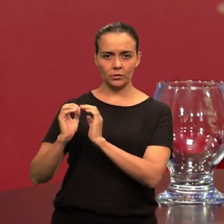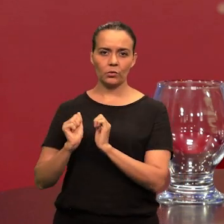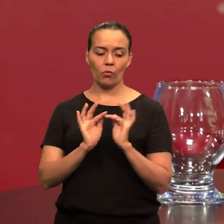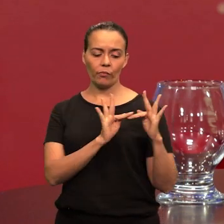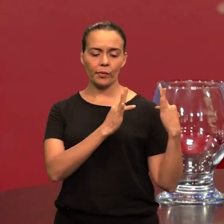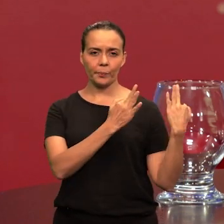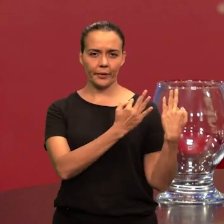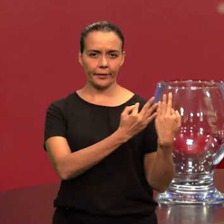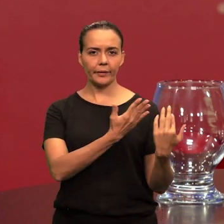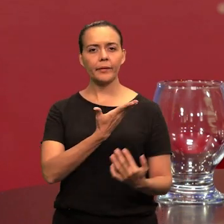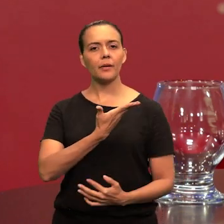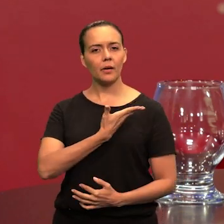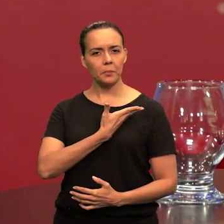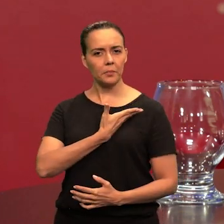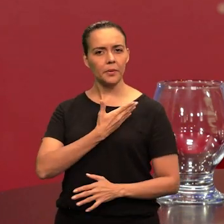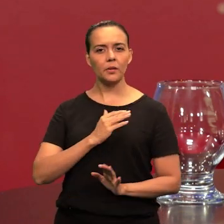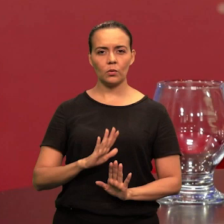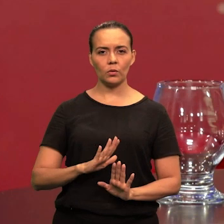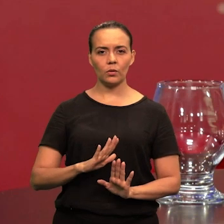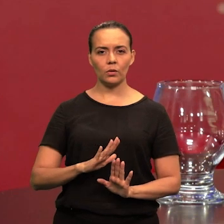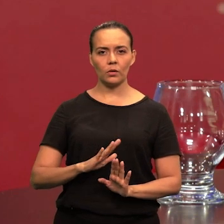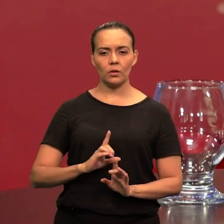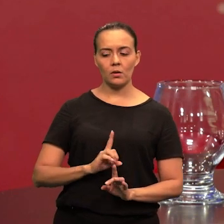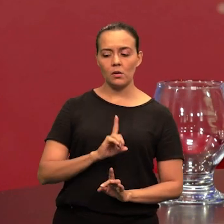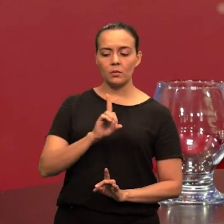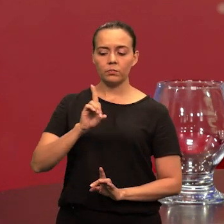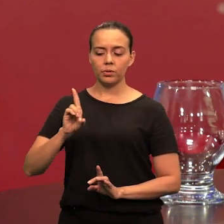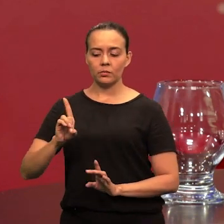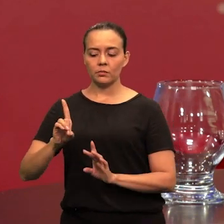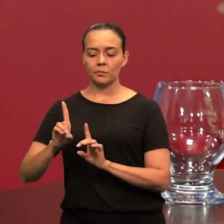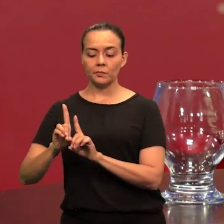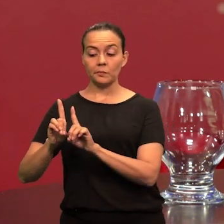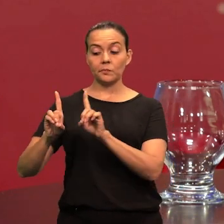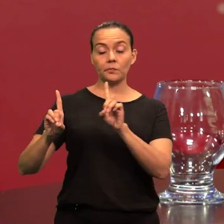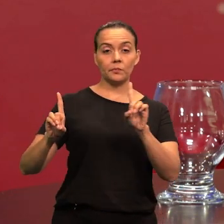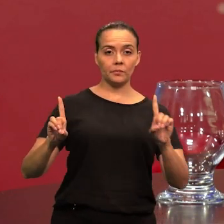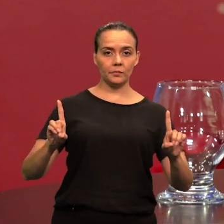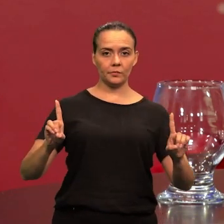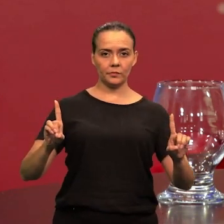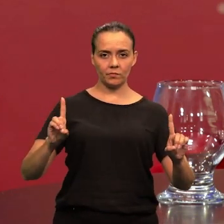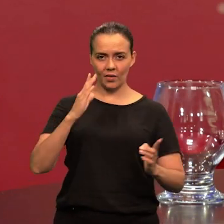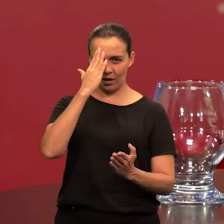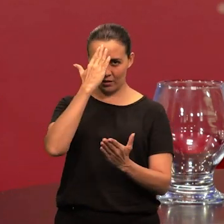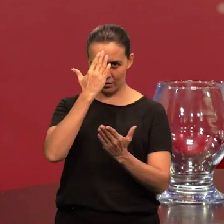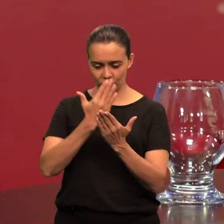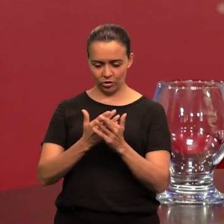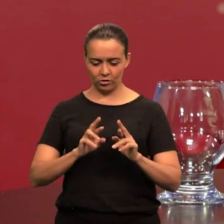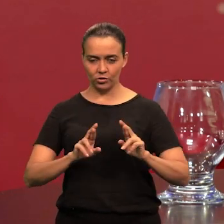família, amigo, esteja de um lado completamente oposto de tudo que você acredita, é,